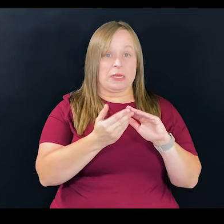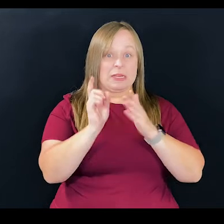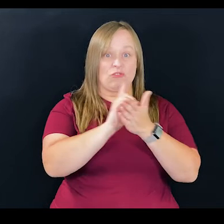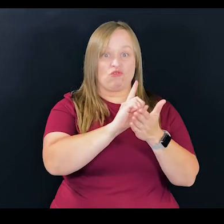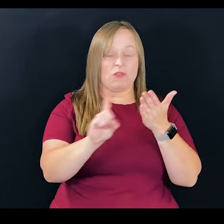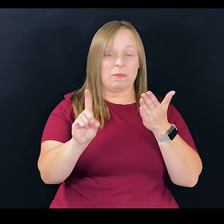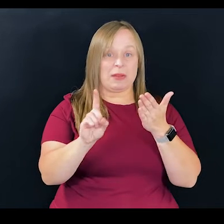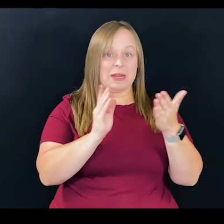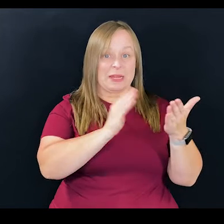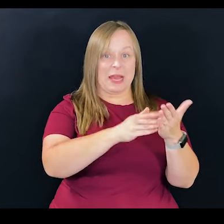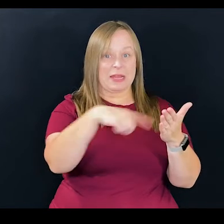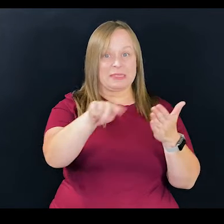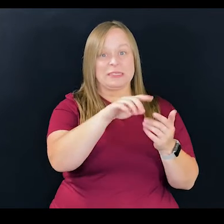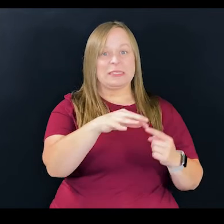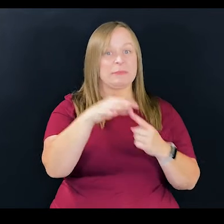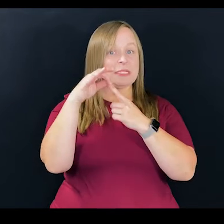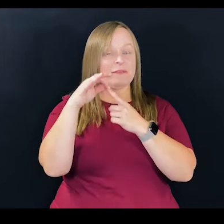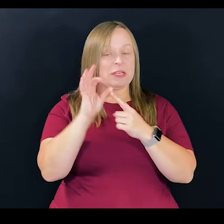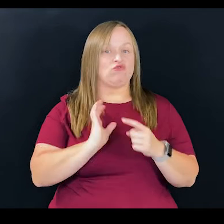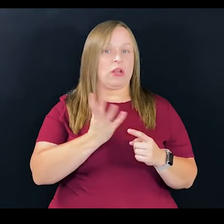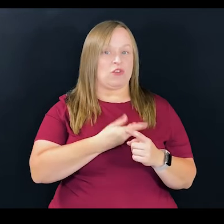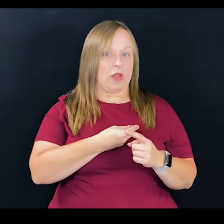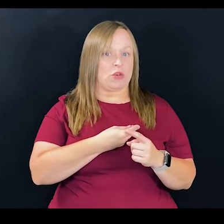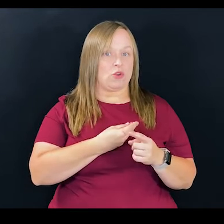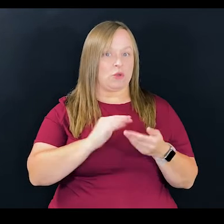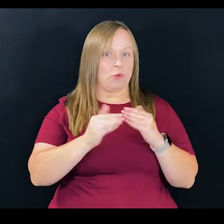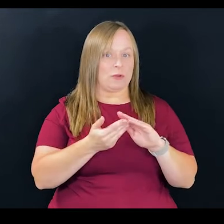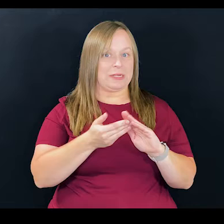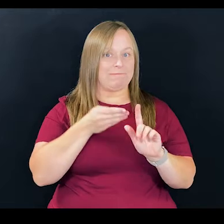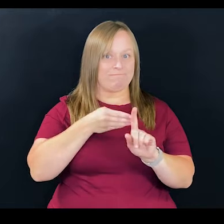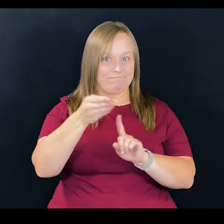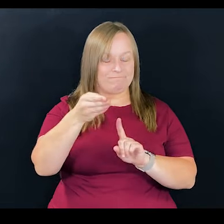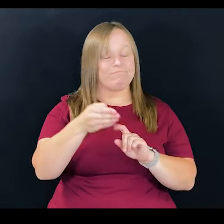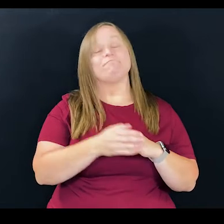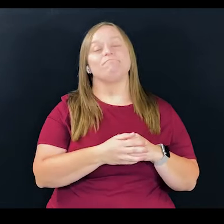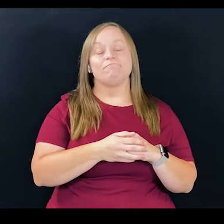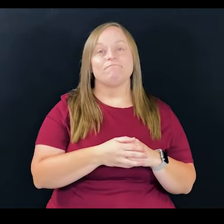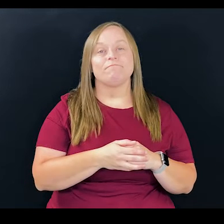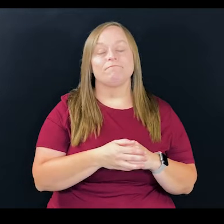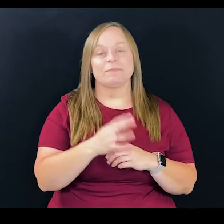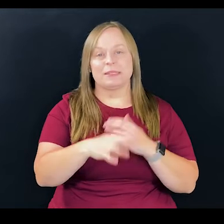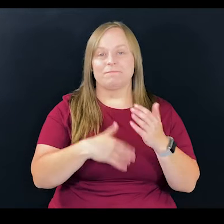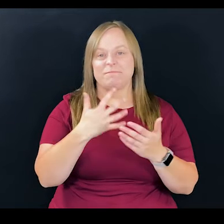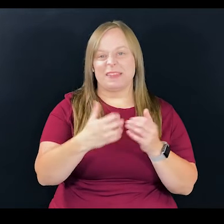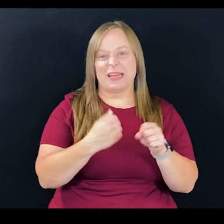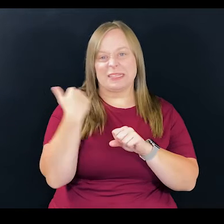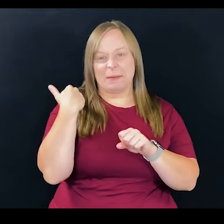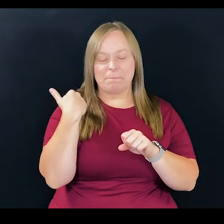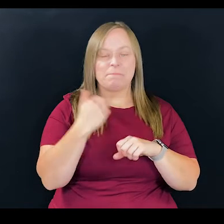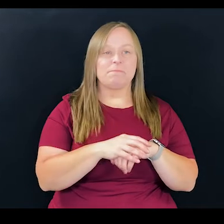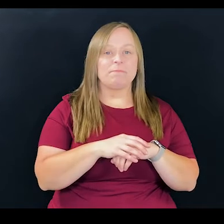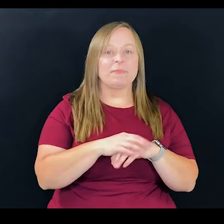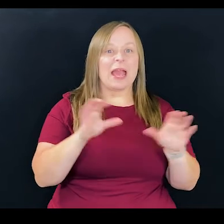estaban siendo discriminadas, particularmente, la comunidad transgénero.